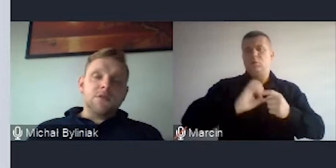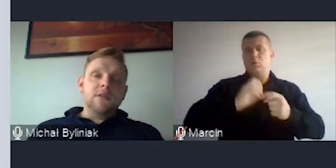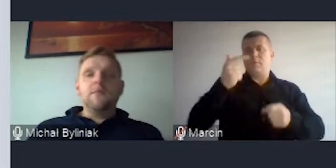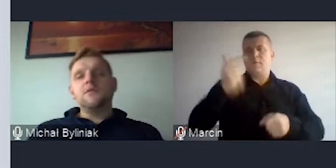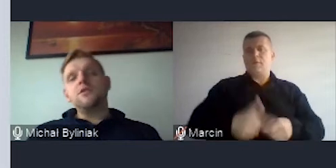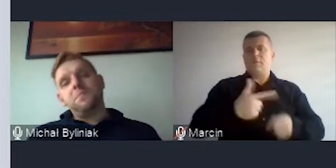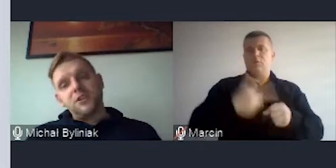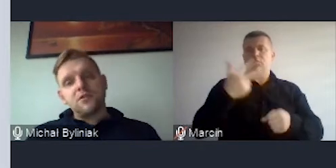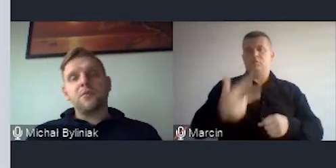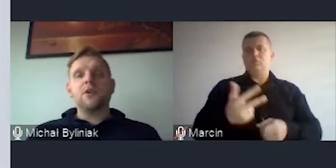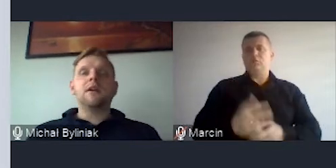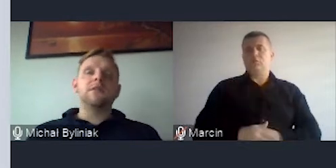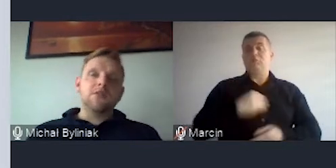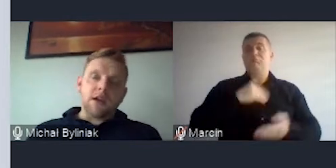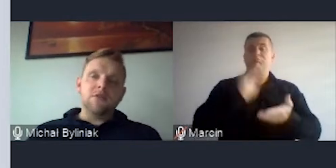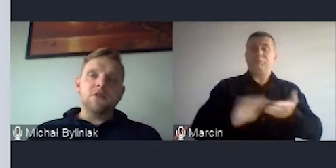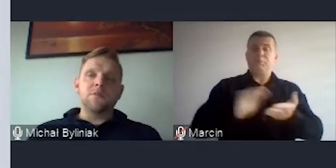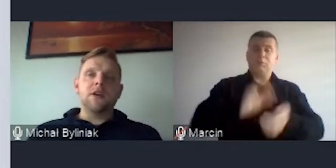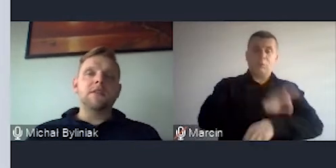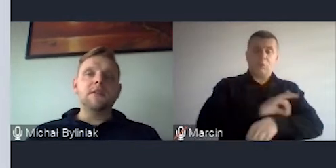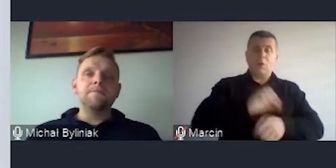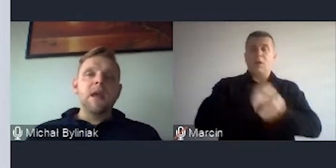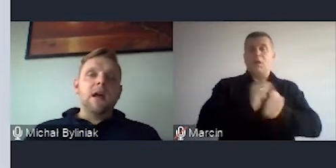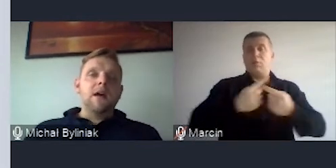W związku z tym czy pisząc projekty czy realizując projekty,